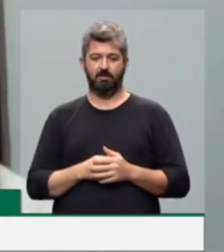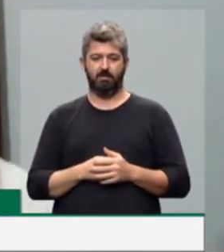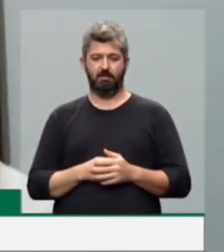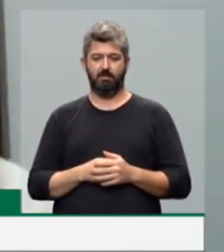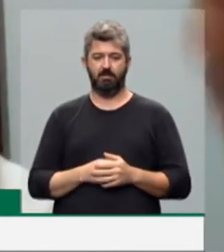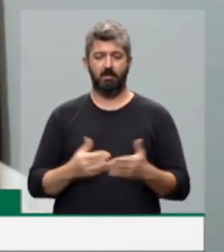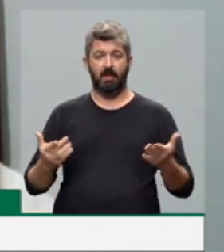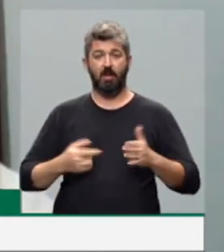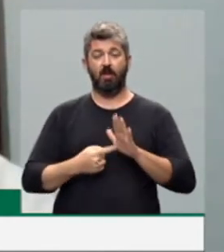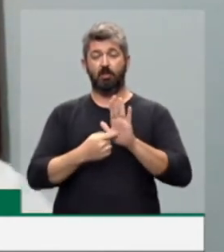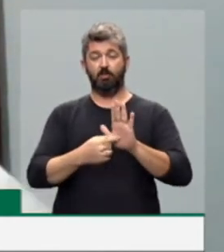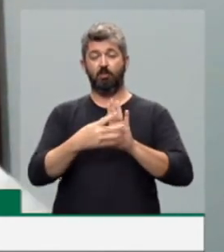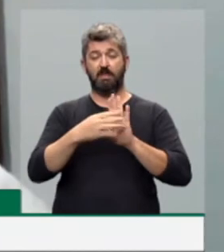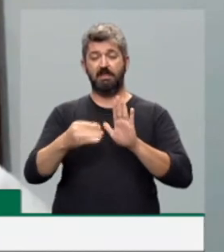DADA COM VERGONHA PARA AQUELES COLEGAS DEPUTADOS ESSE É UM